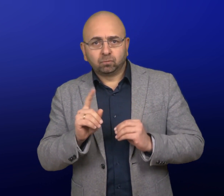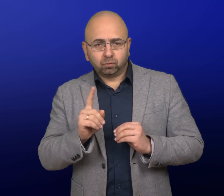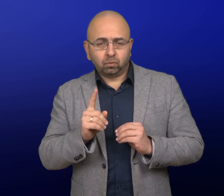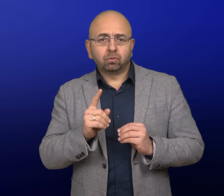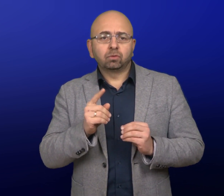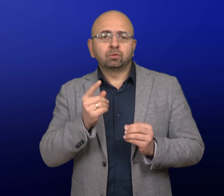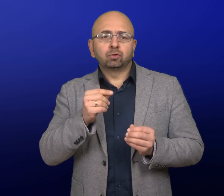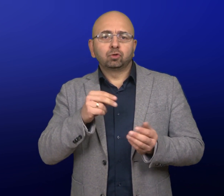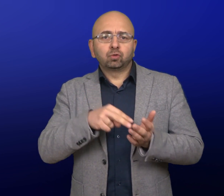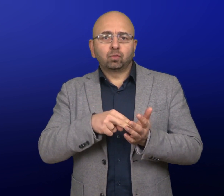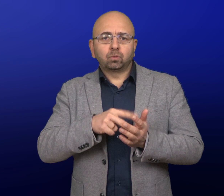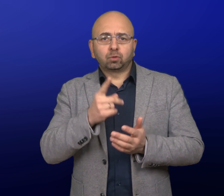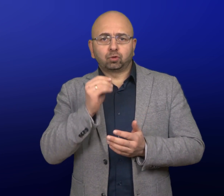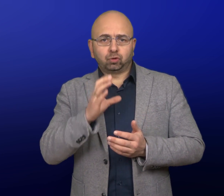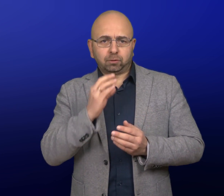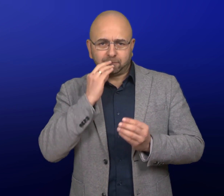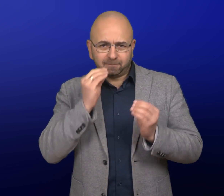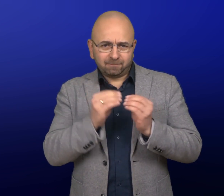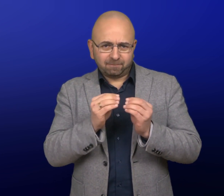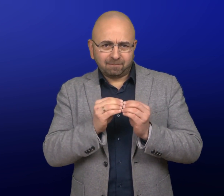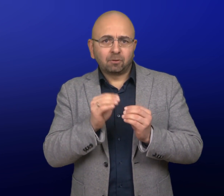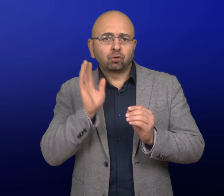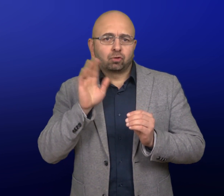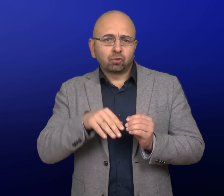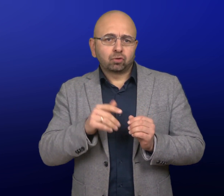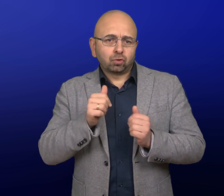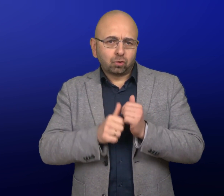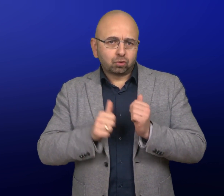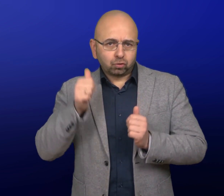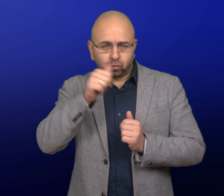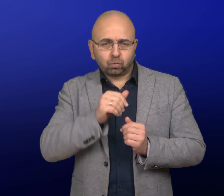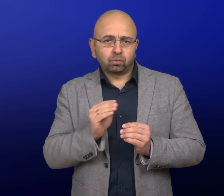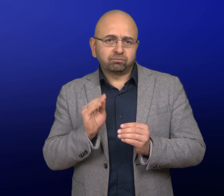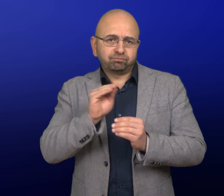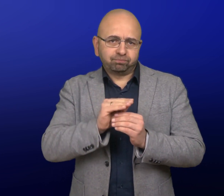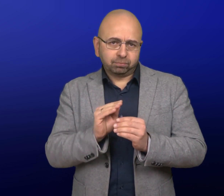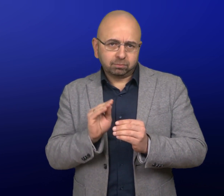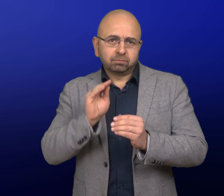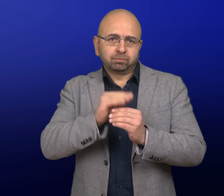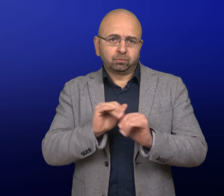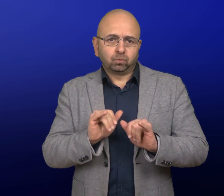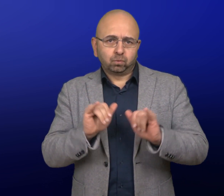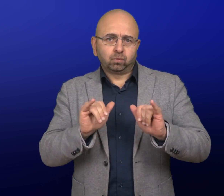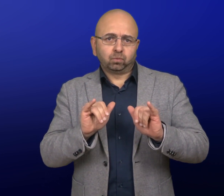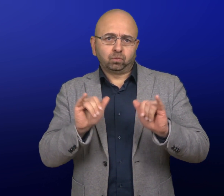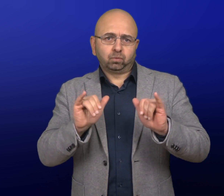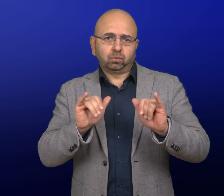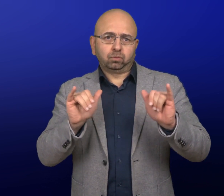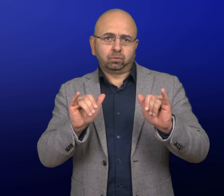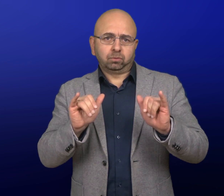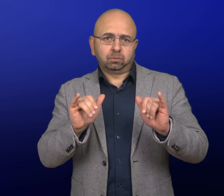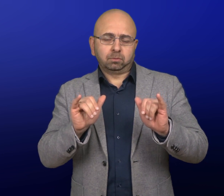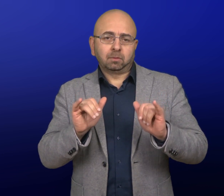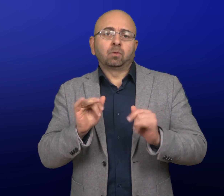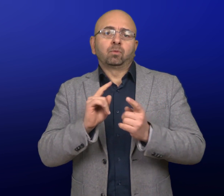В итоге стоимость одного часа стабилизировалась и даже с каждым годом понемногу растет.